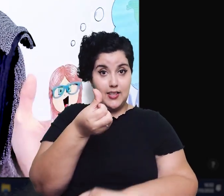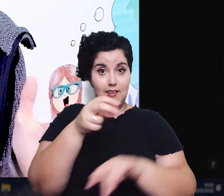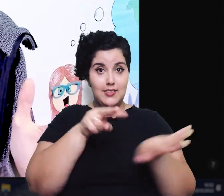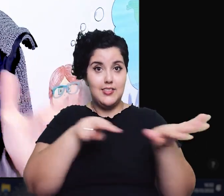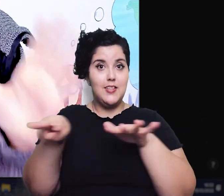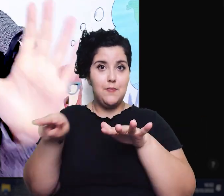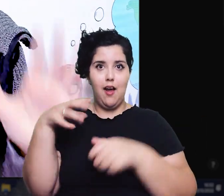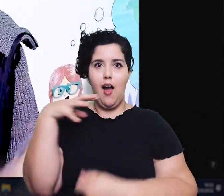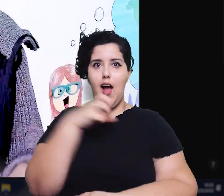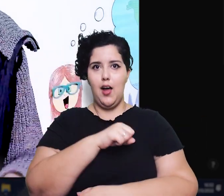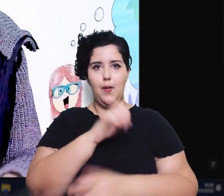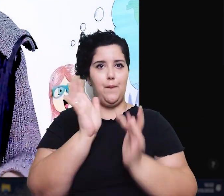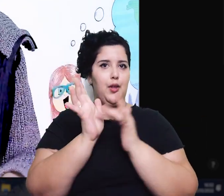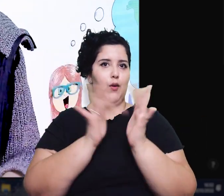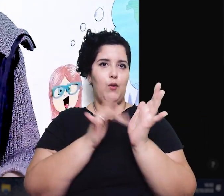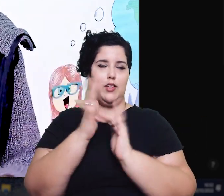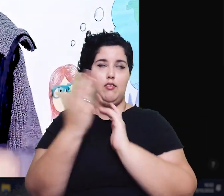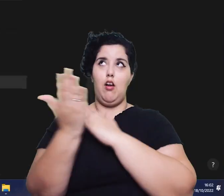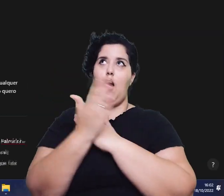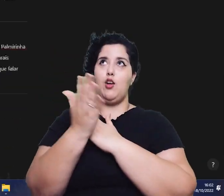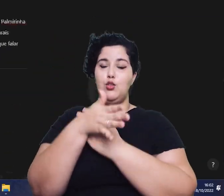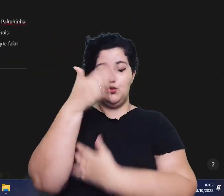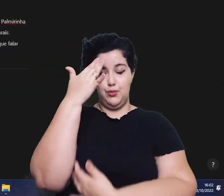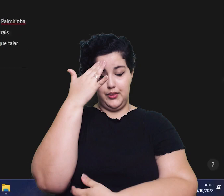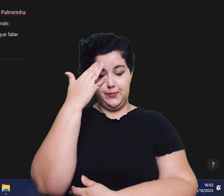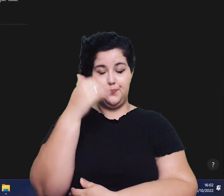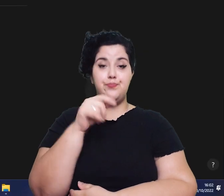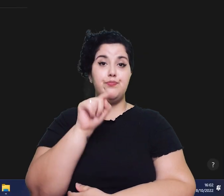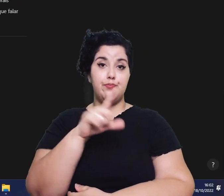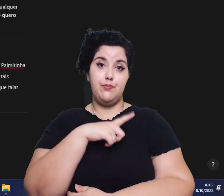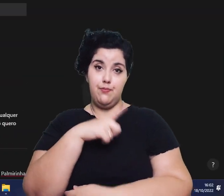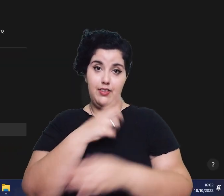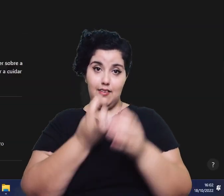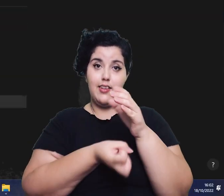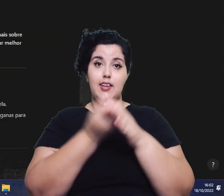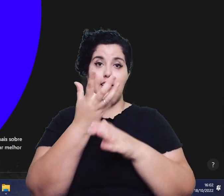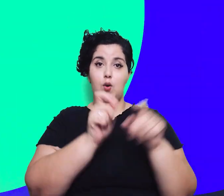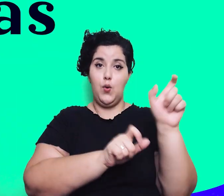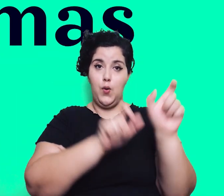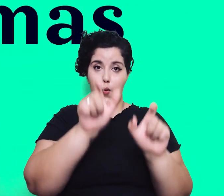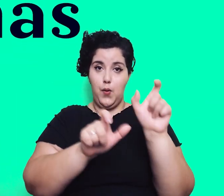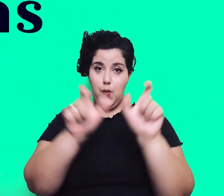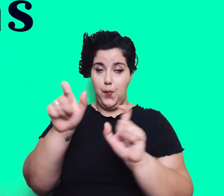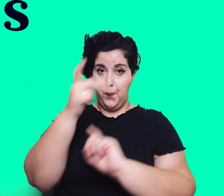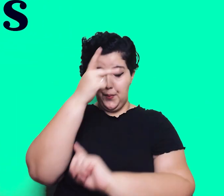6 semanas. Deus me defenderai, né? Então assim, daí aqui tem minhas personas, bonitinho, além disso tem aqui os